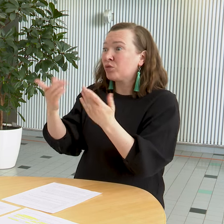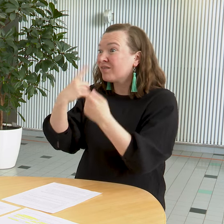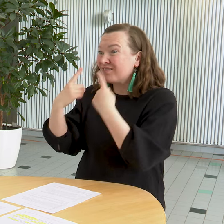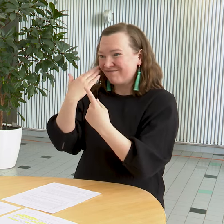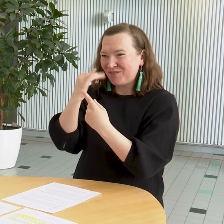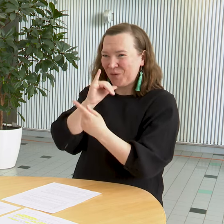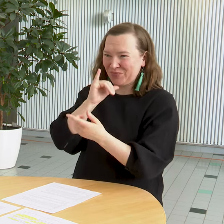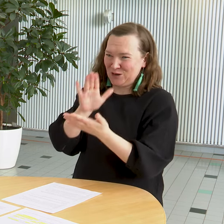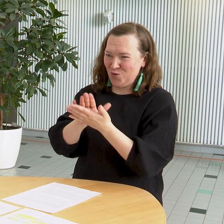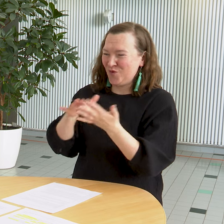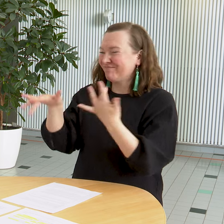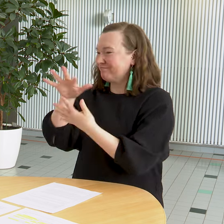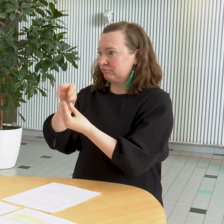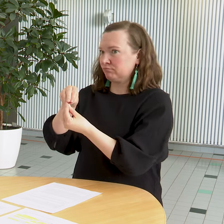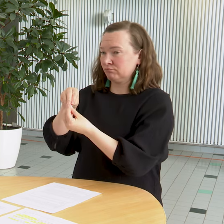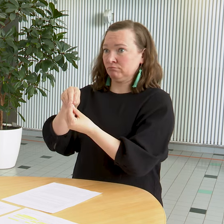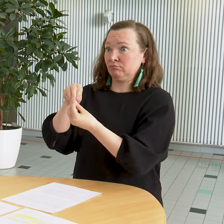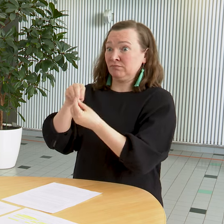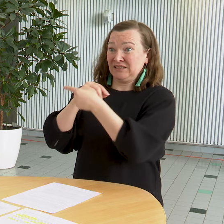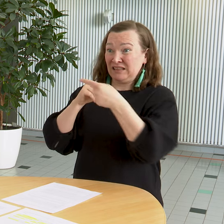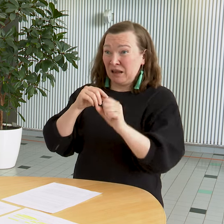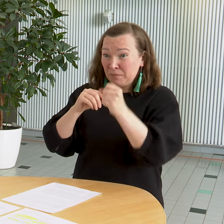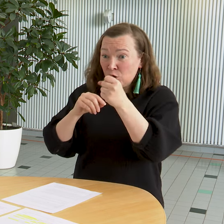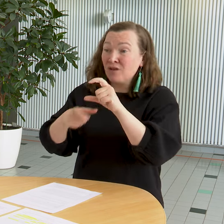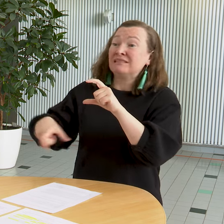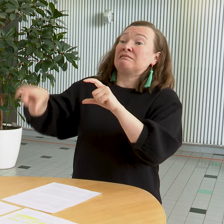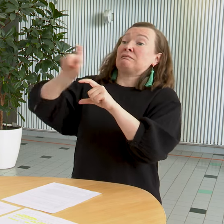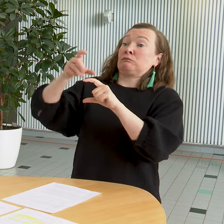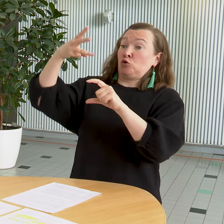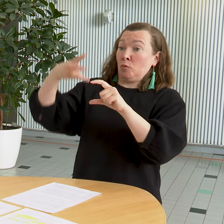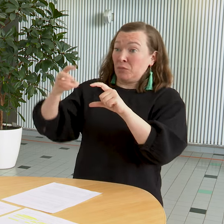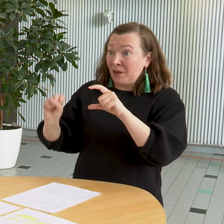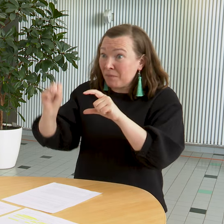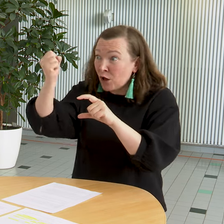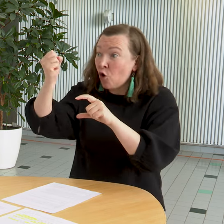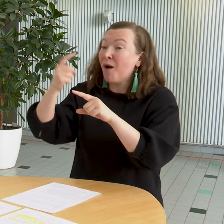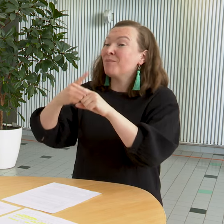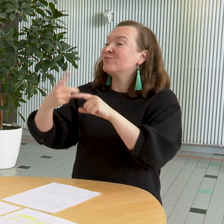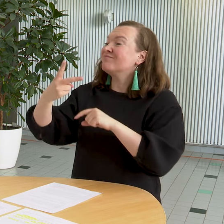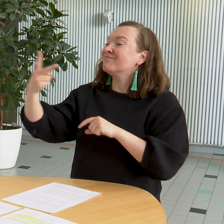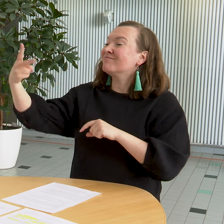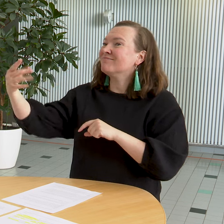kasvoi hallituksen huhtikuun kehysriihessä vielä 30 miljoonalla -